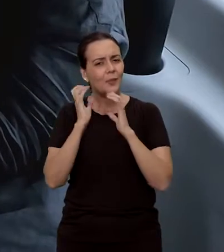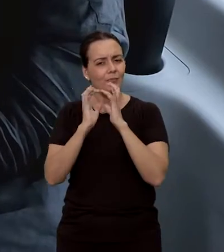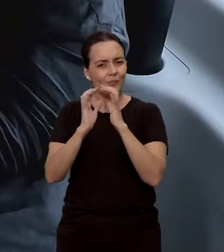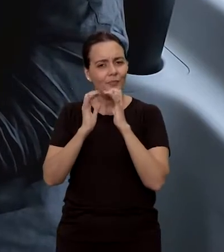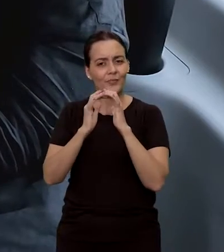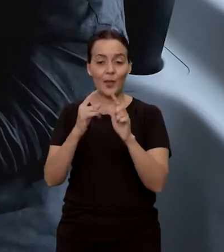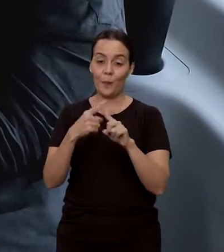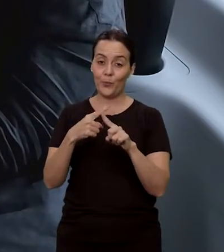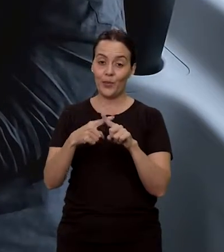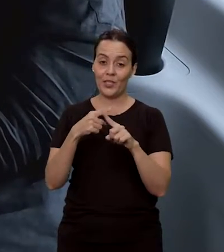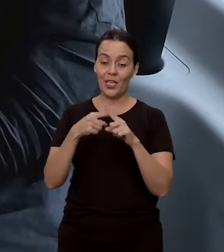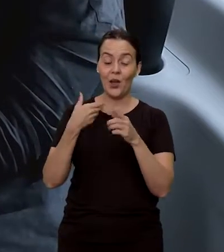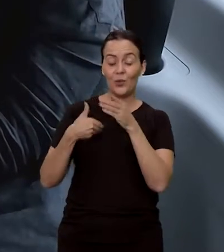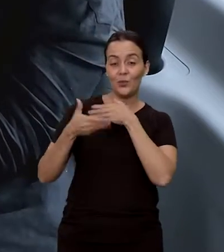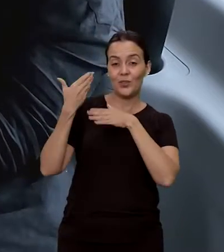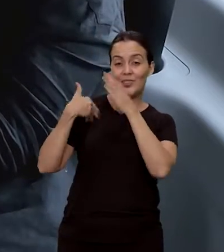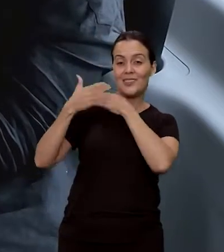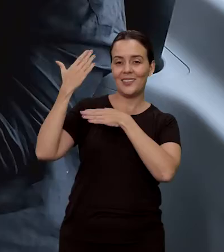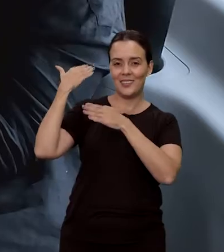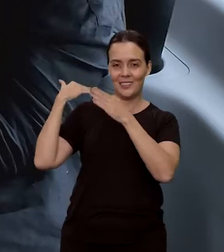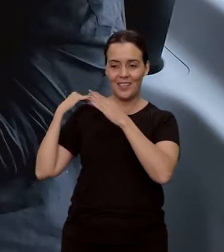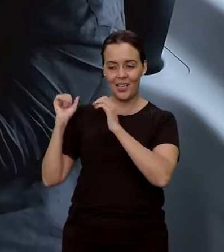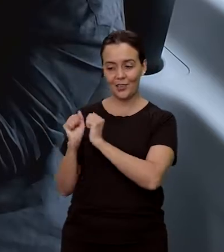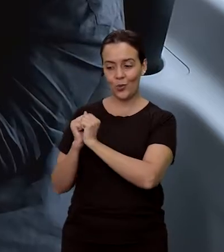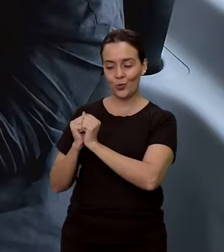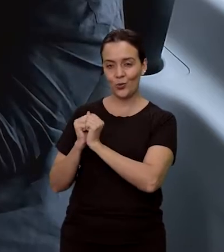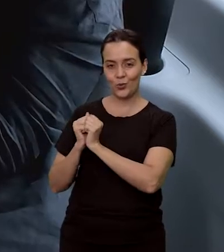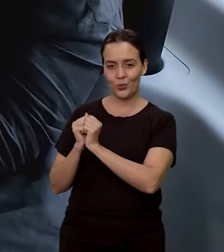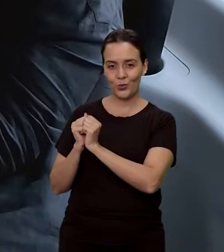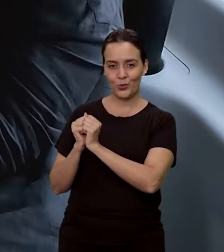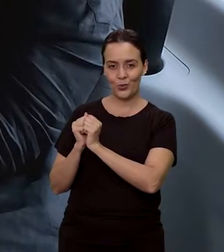eles também estão por trás, porque muitos dos meus trabalhos,